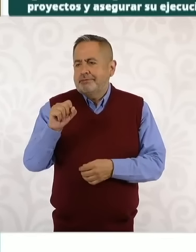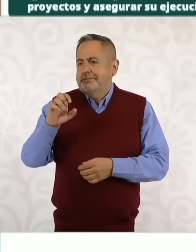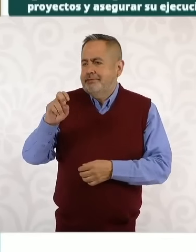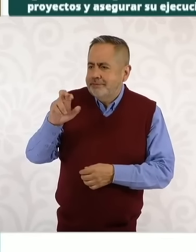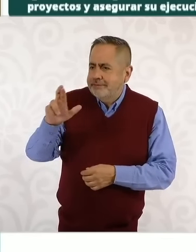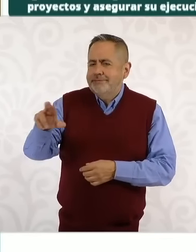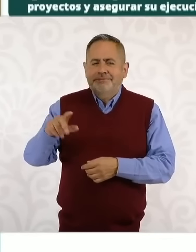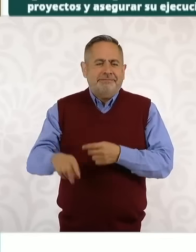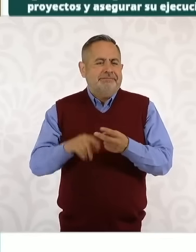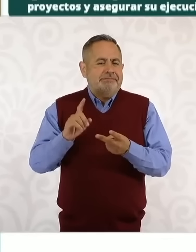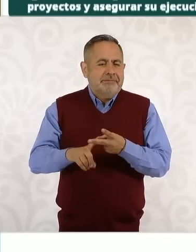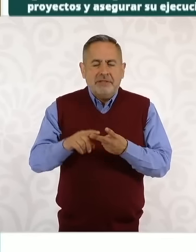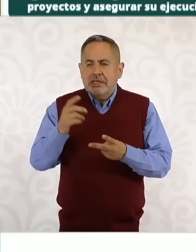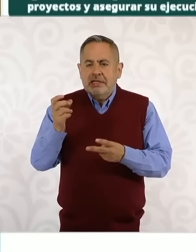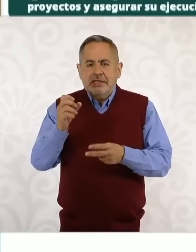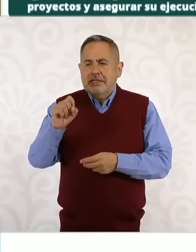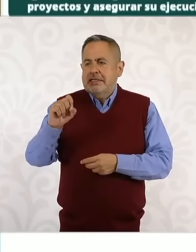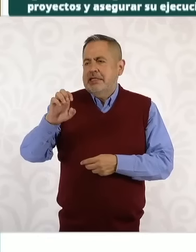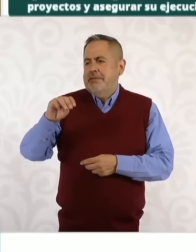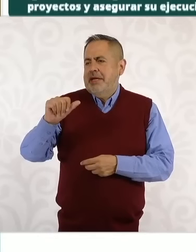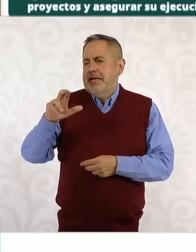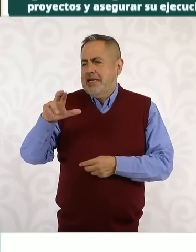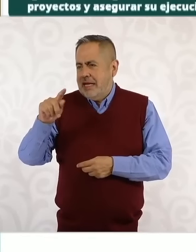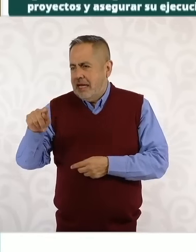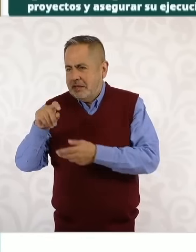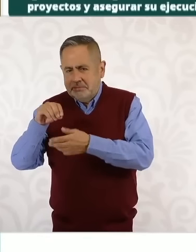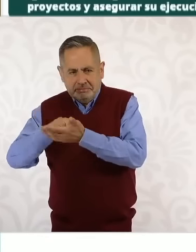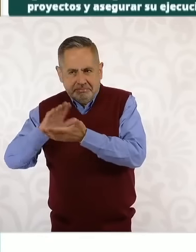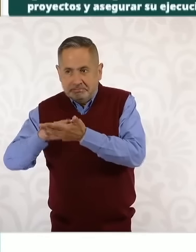eh la Secretaría de Medio Ambiente a través de los impactos ambientales, también se tiene que hacer